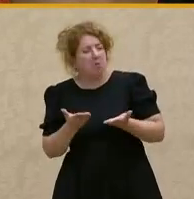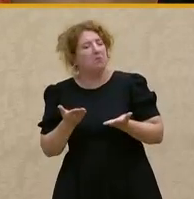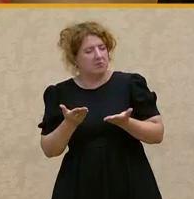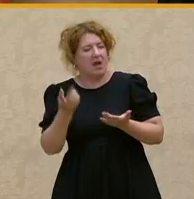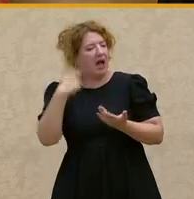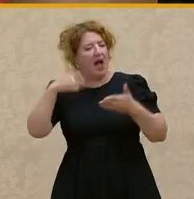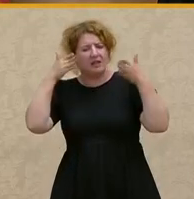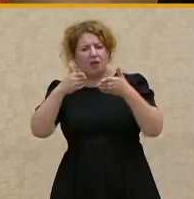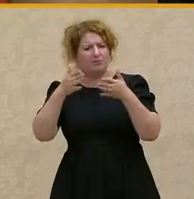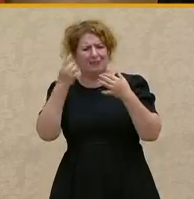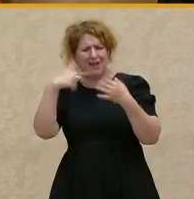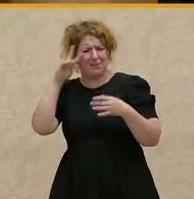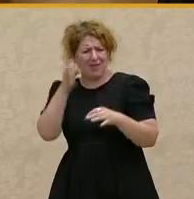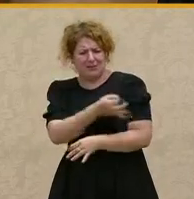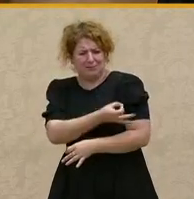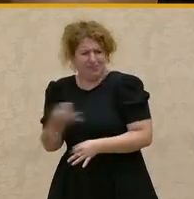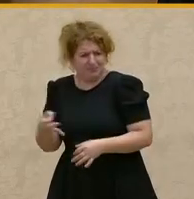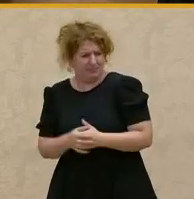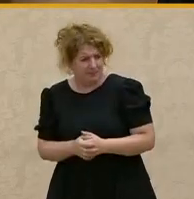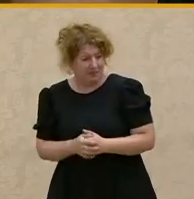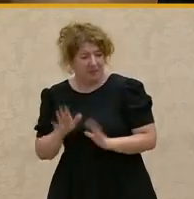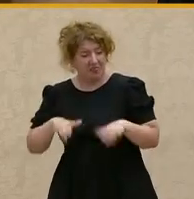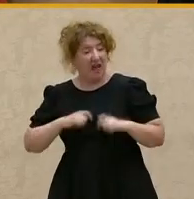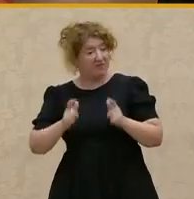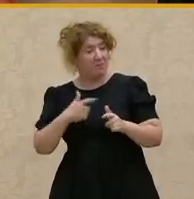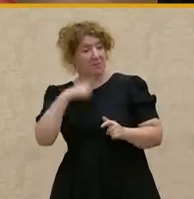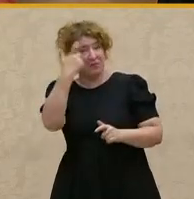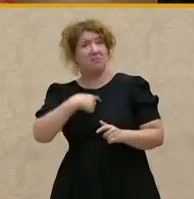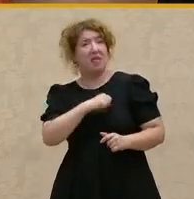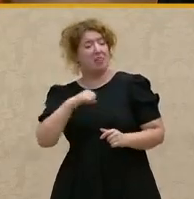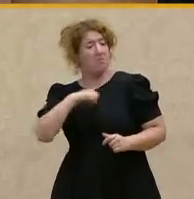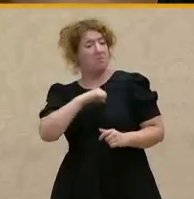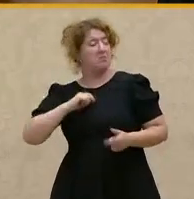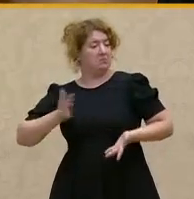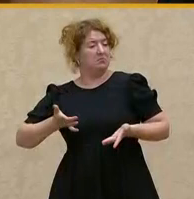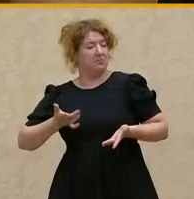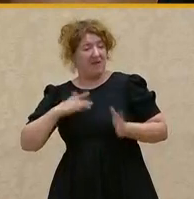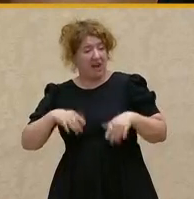se mejora la autonomía y encima supone un gasto mucho menor. En definitiva,